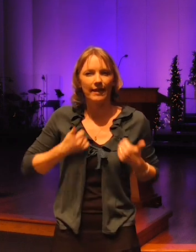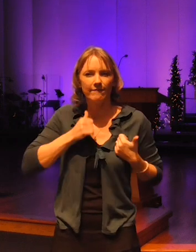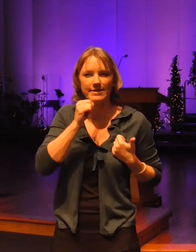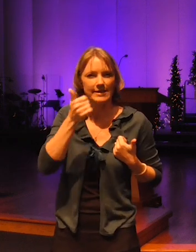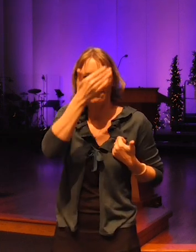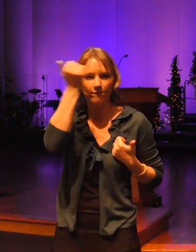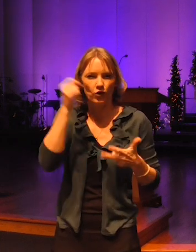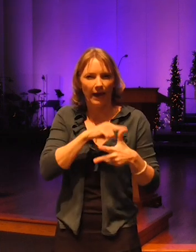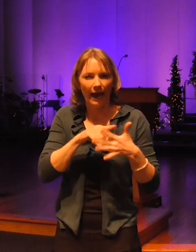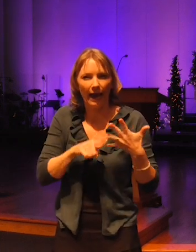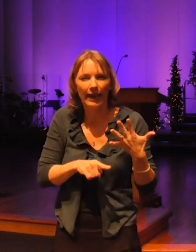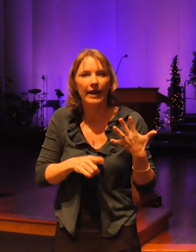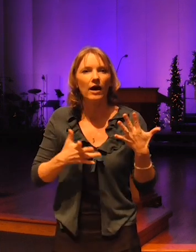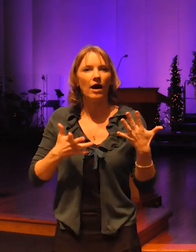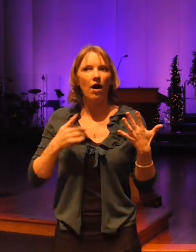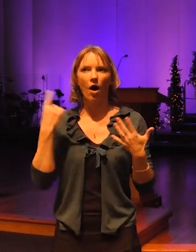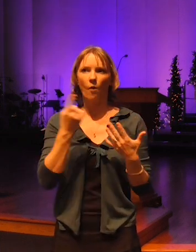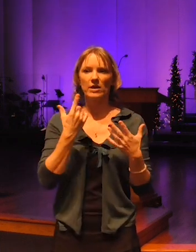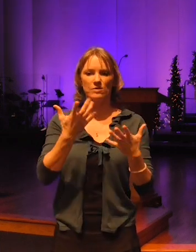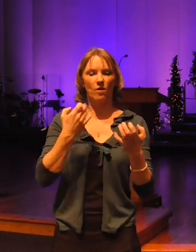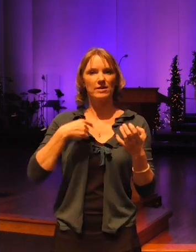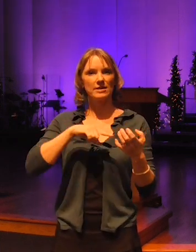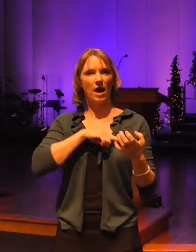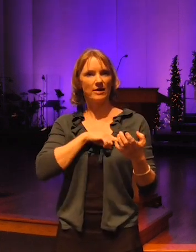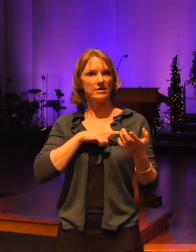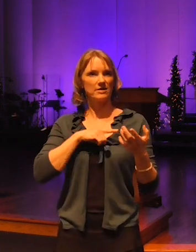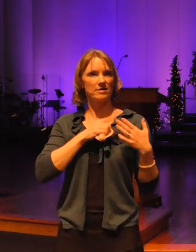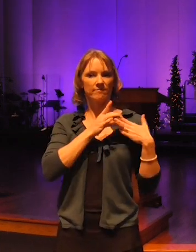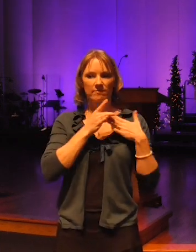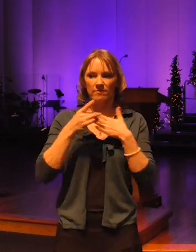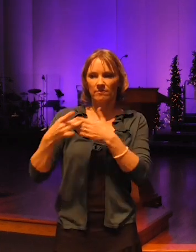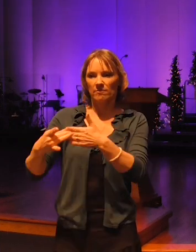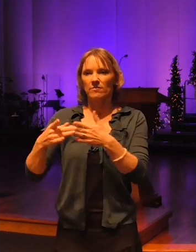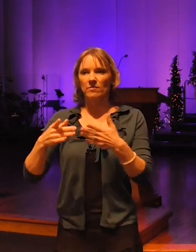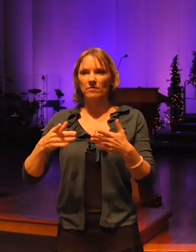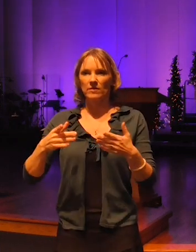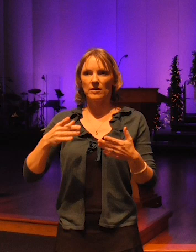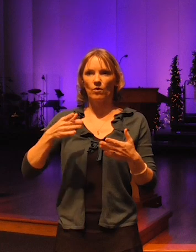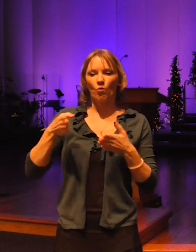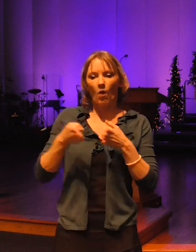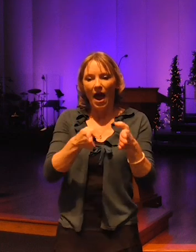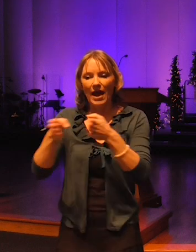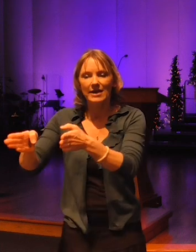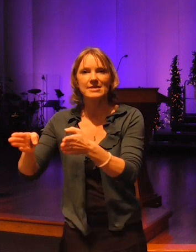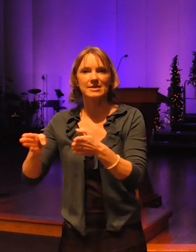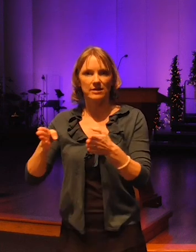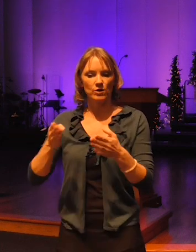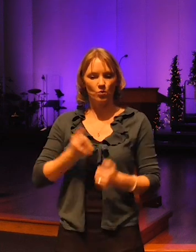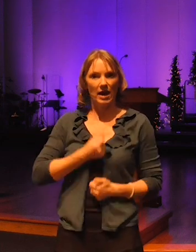hacia médiums para experimentar el canto de la oración de nuestro corazón para manifestarse y encarnarse de nuevas maneras y